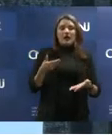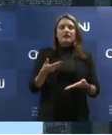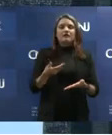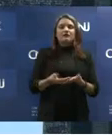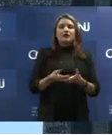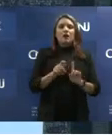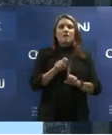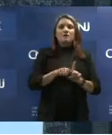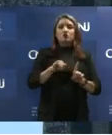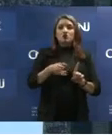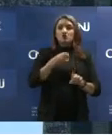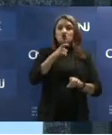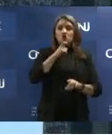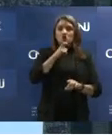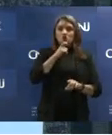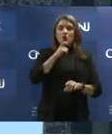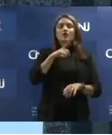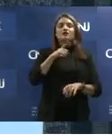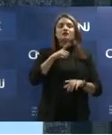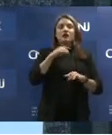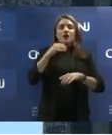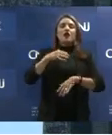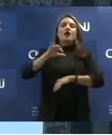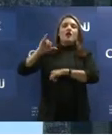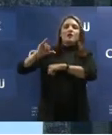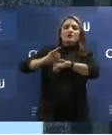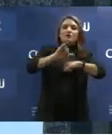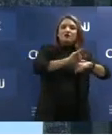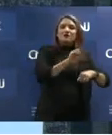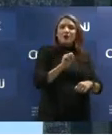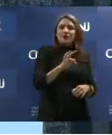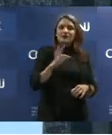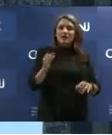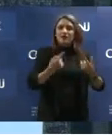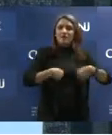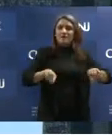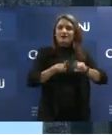uma exposição no Supremo em parceria com a Associação Nacional de Jornais